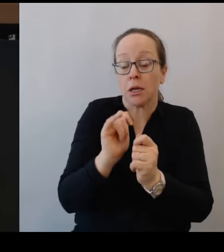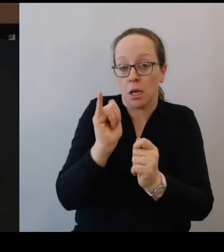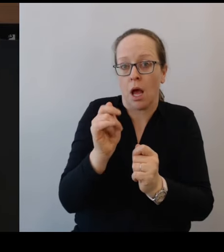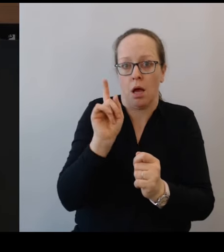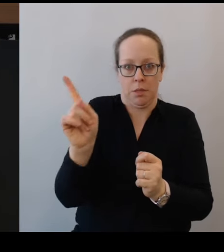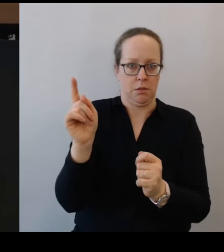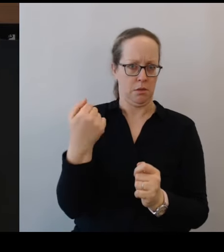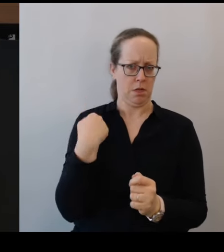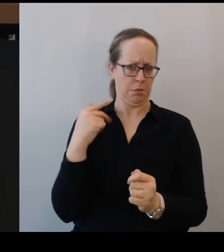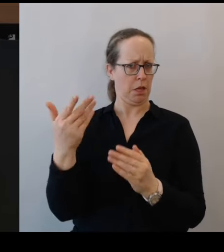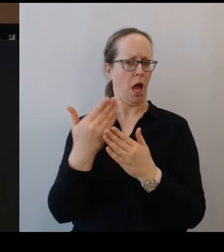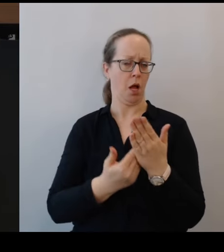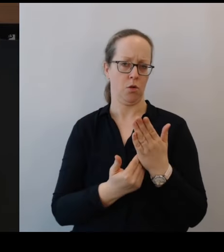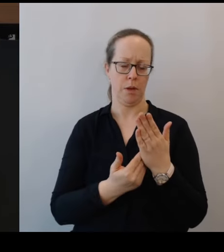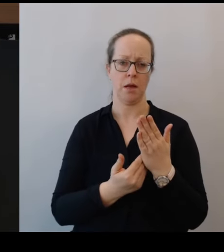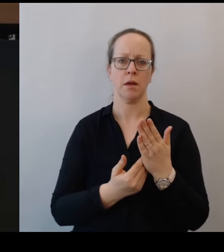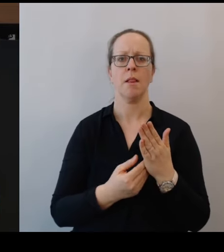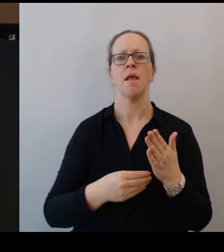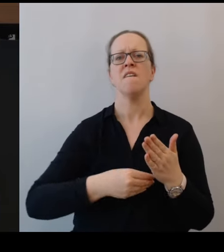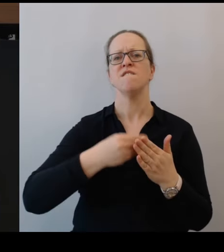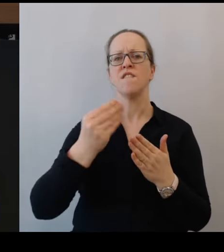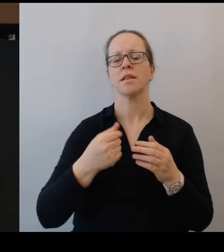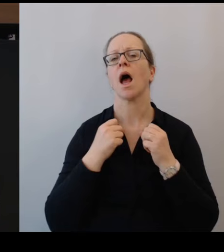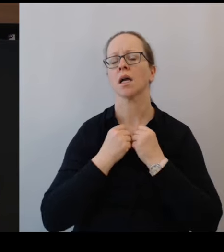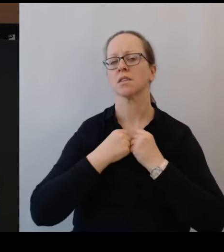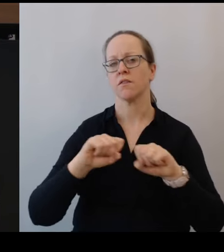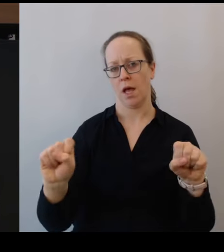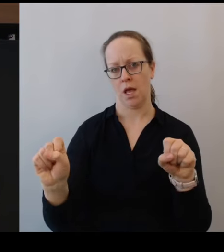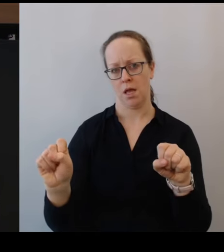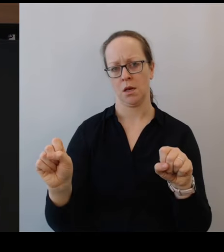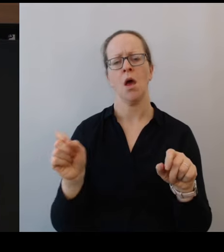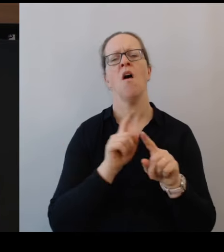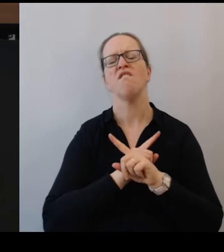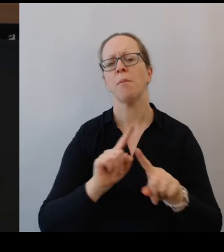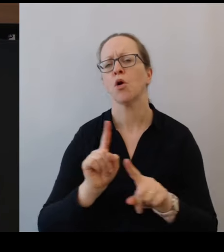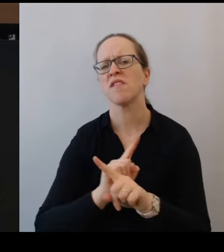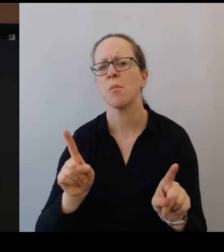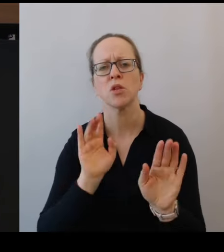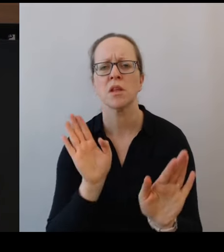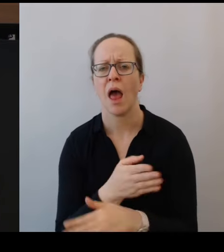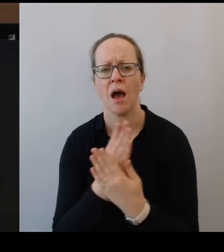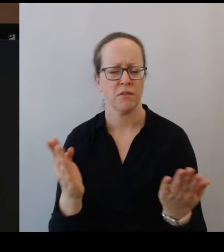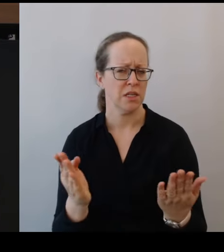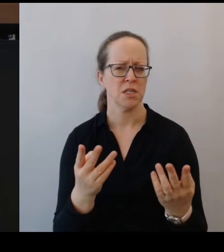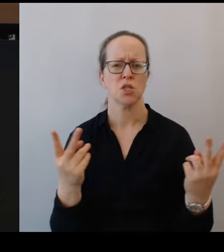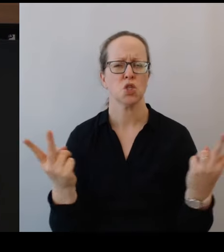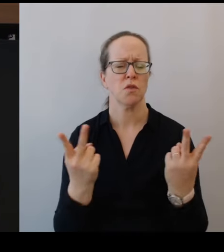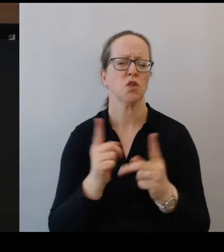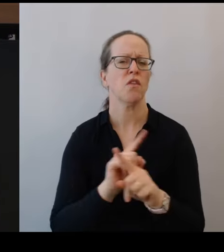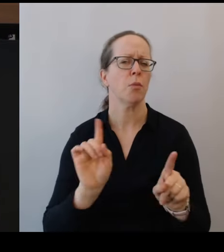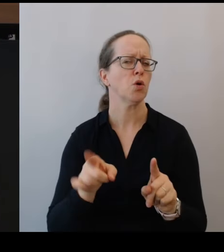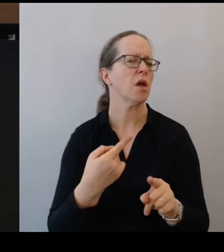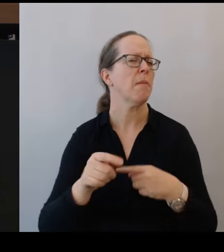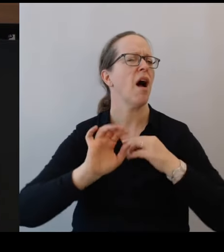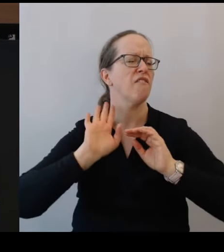Verbote per se immer das Falsche sind, wollen Sie eigentlich nur davon ablenken, dass im Zweifel die CDU bei der Wohnungspolitik immer für die